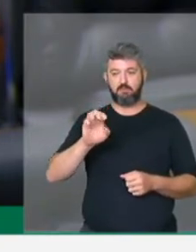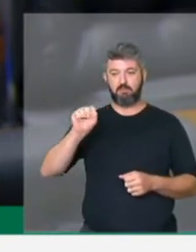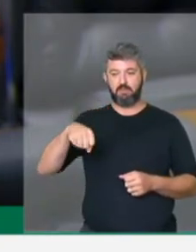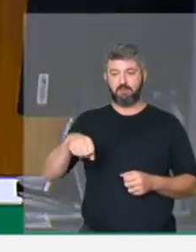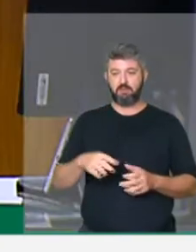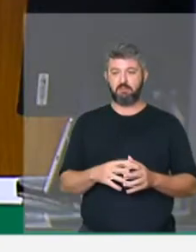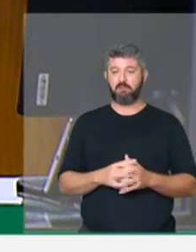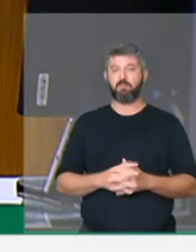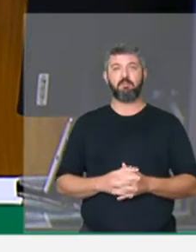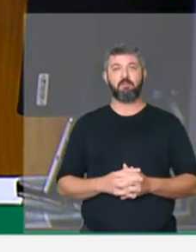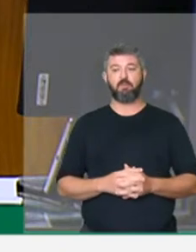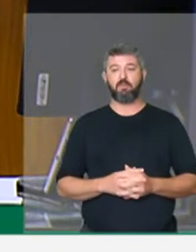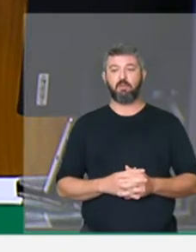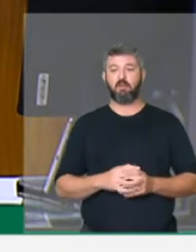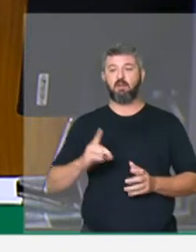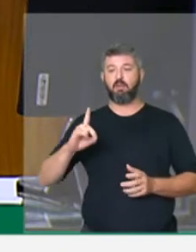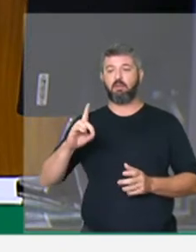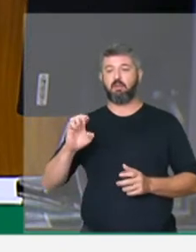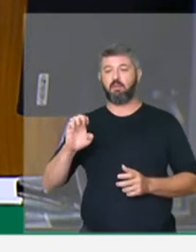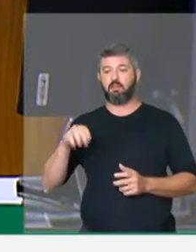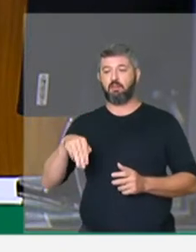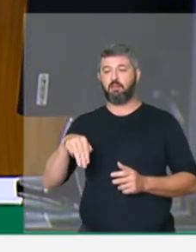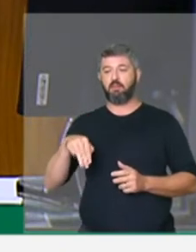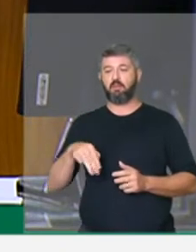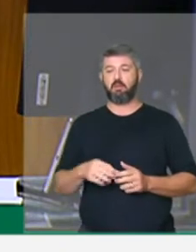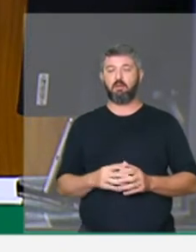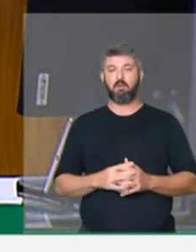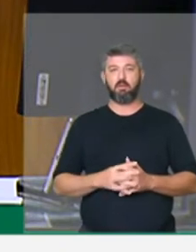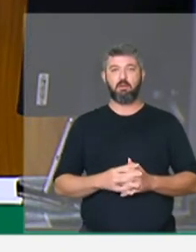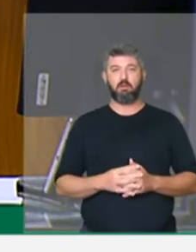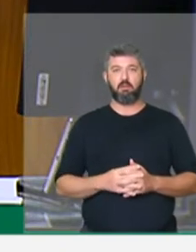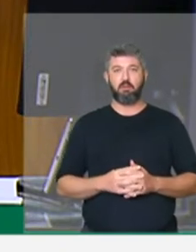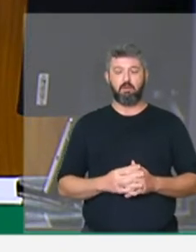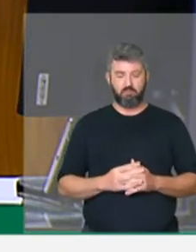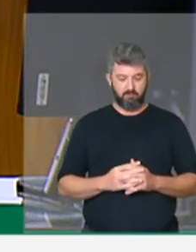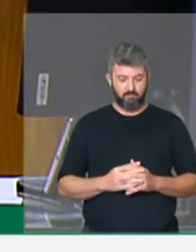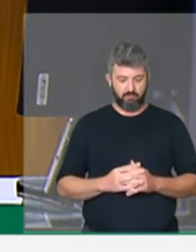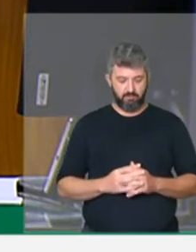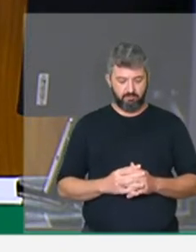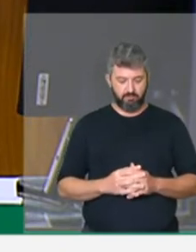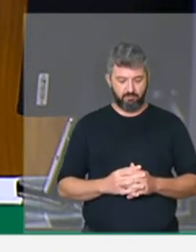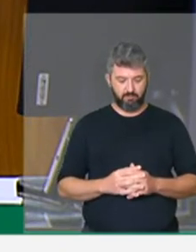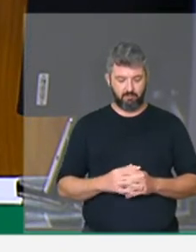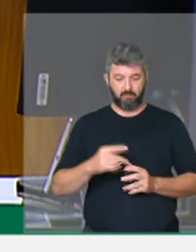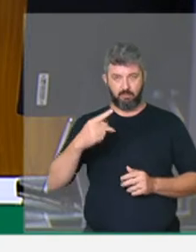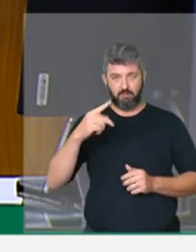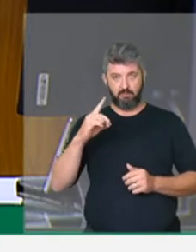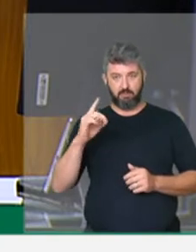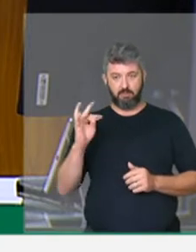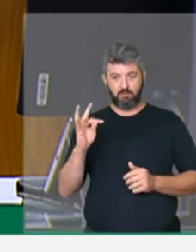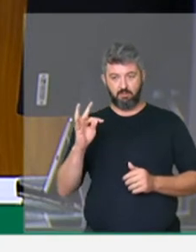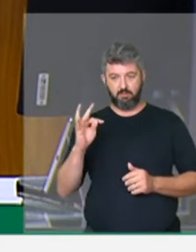DEM? PDT! DEPUTADO POMPEO? -- [DEPUTADO]: PRESIDENTE, VEJA BEM PRESIDENTE ESSA MEDIDA PROVISÓRIA... ELA TEM RAZÃO DE SER, ELA CORRIGE UMA SÉRIE